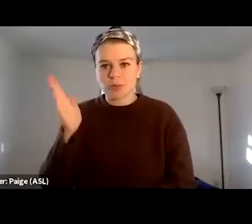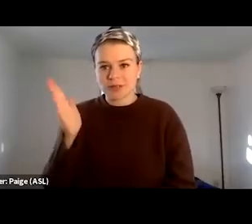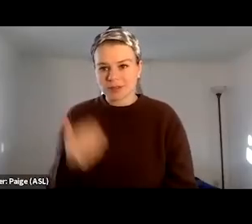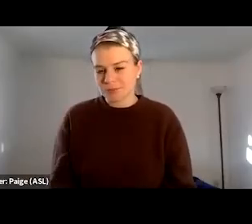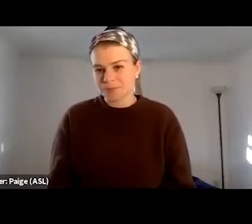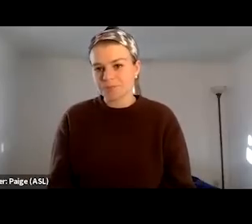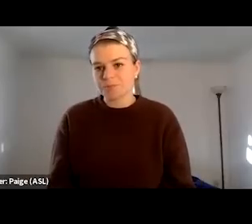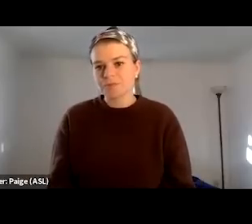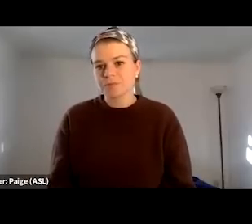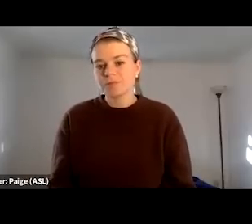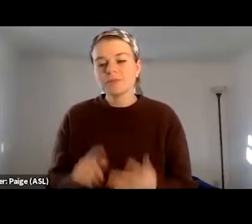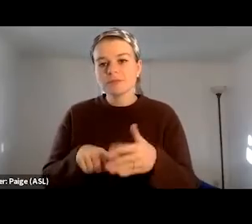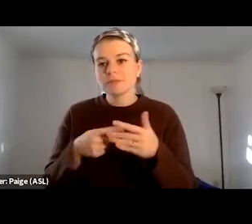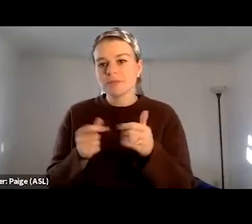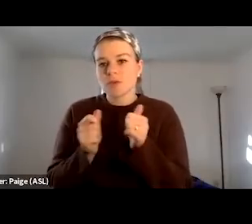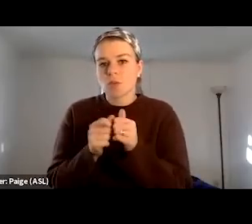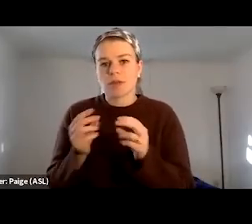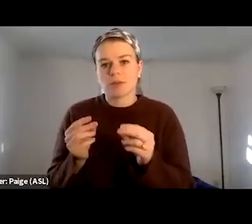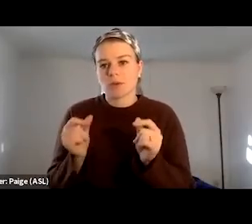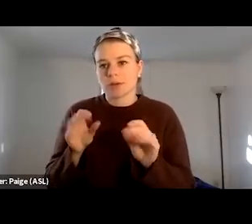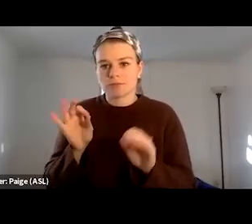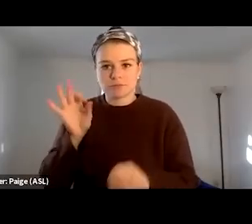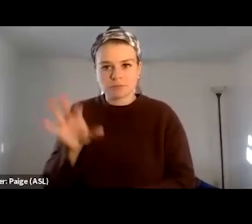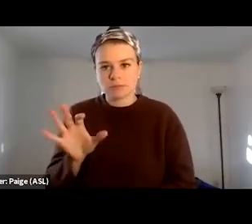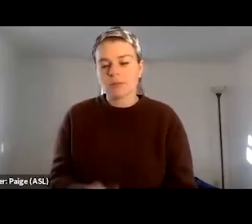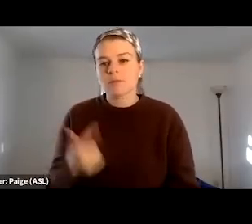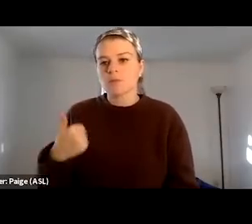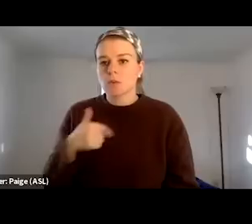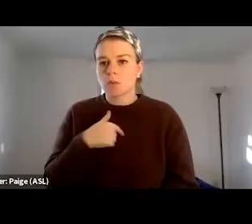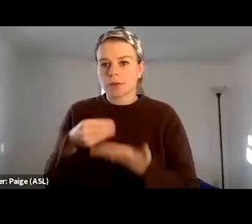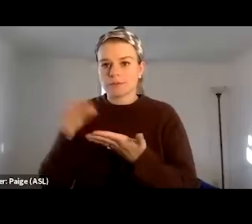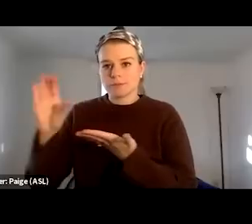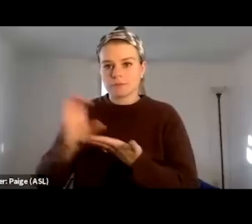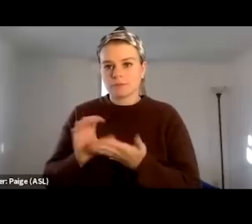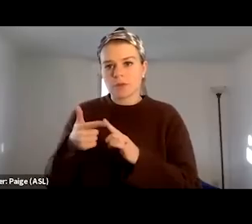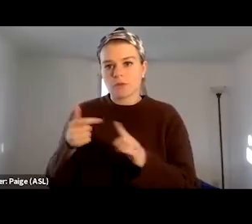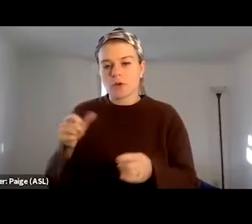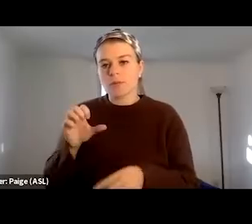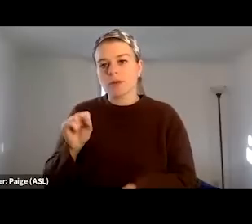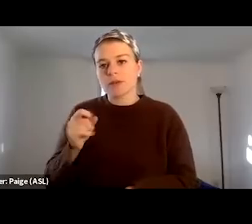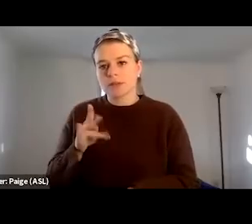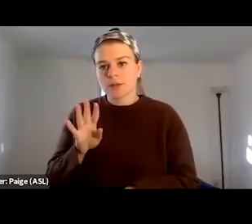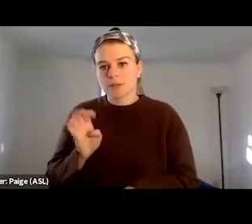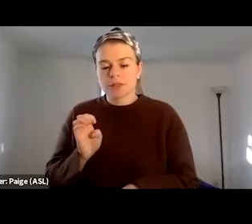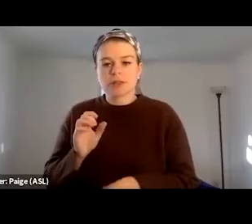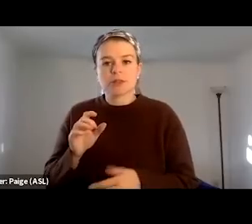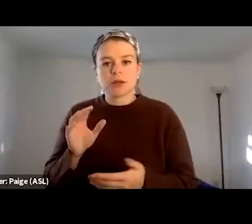Comenzaremos con una breve declaración de responsabilidad. Estamos financiados por la Administración de Servicios de Salud Mental y Abuso de Sustancias,